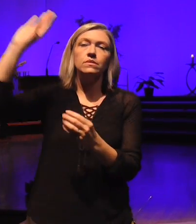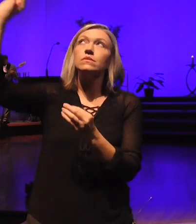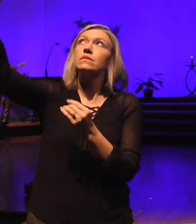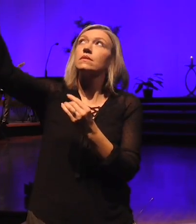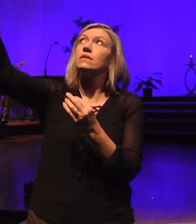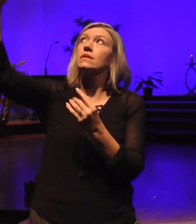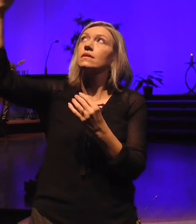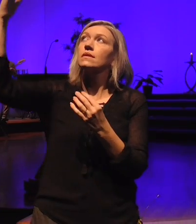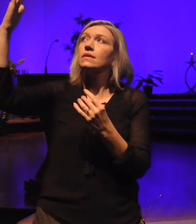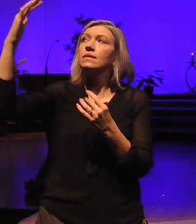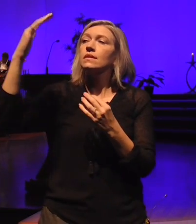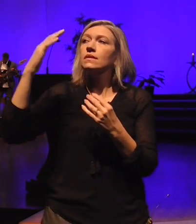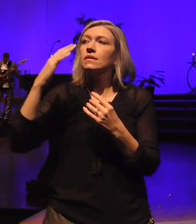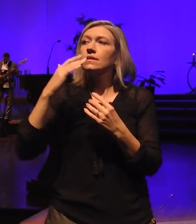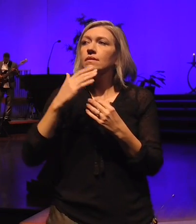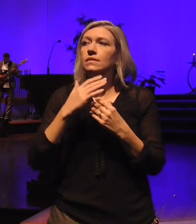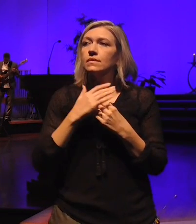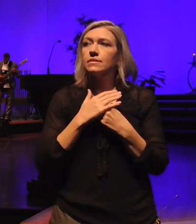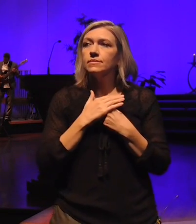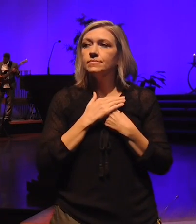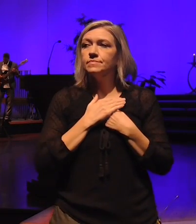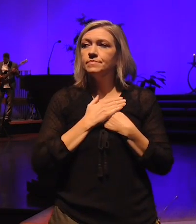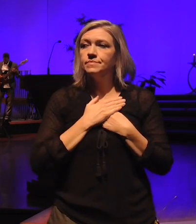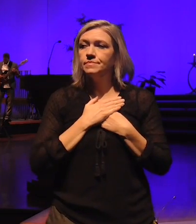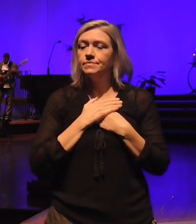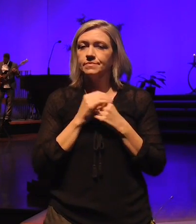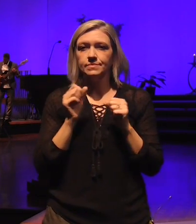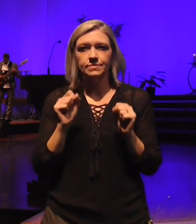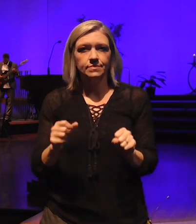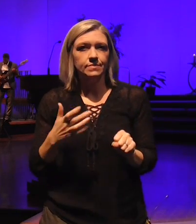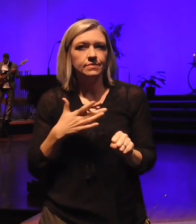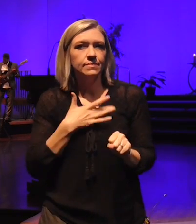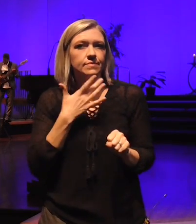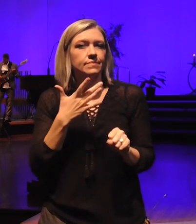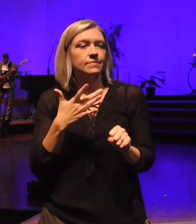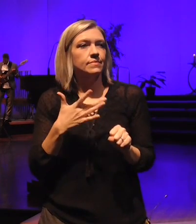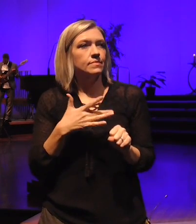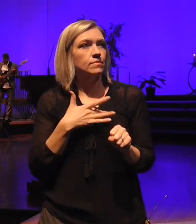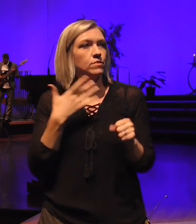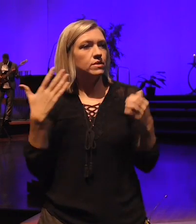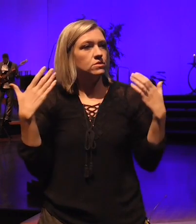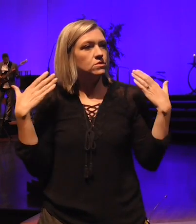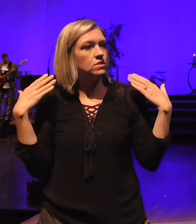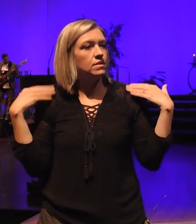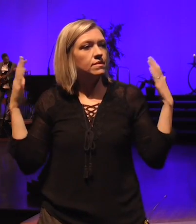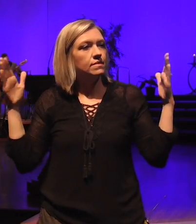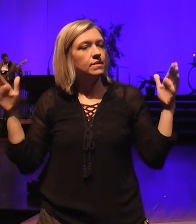gracia puedo escuchar el roce de